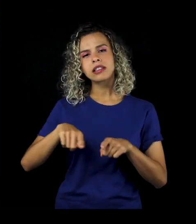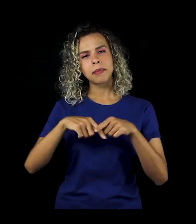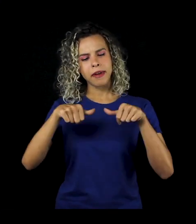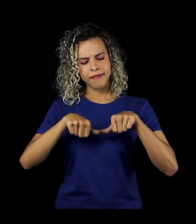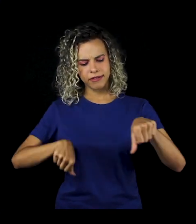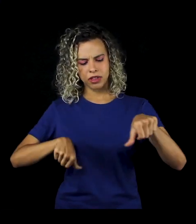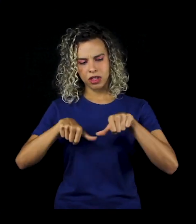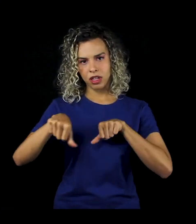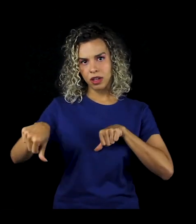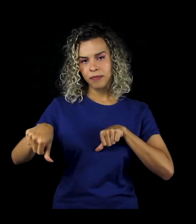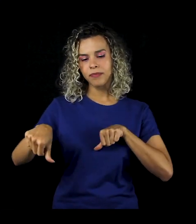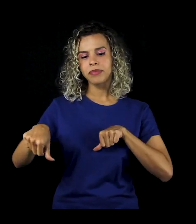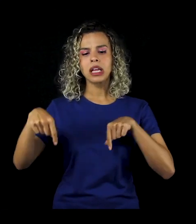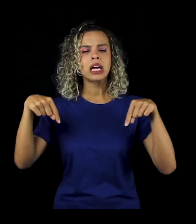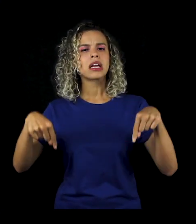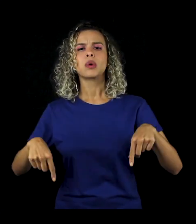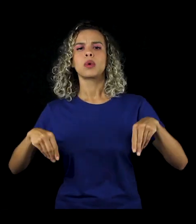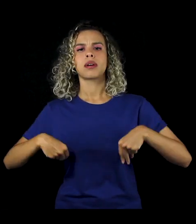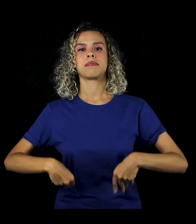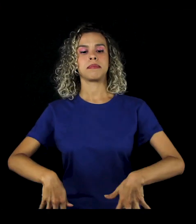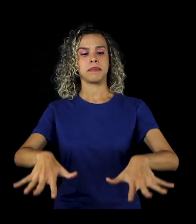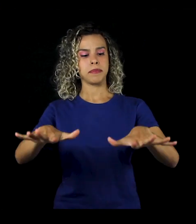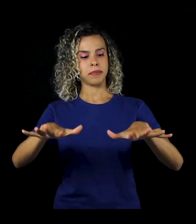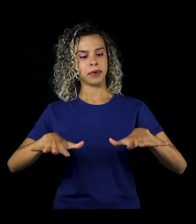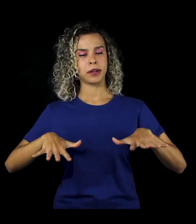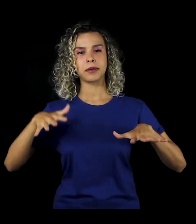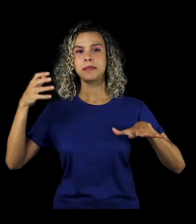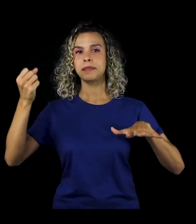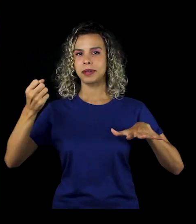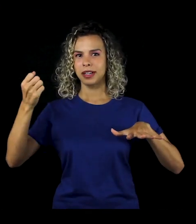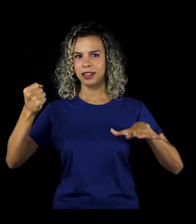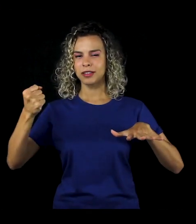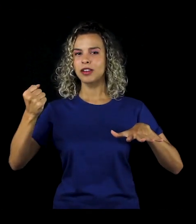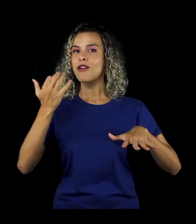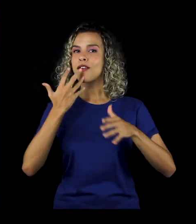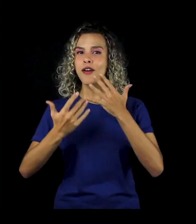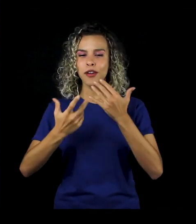Para fazer, eu utilizei um pano branco e gizes coloridos.